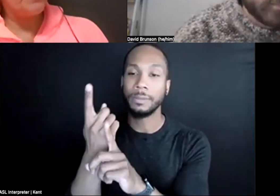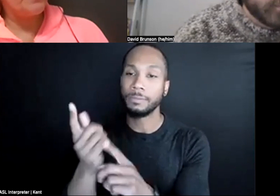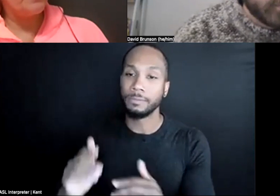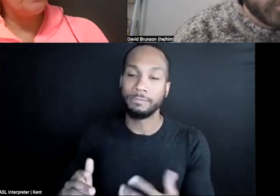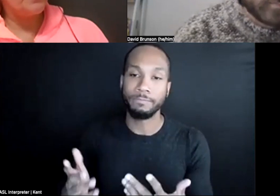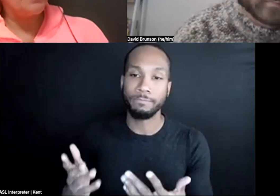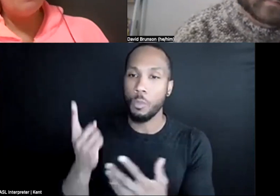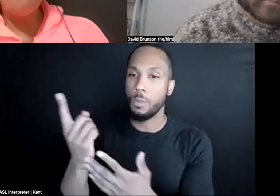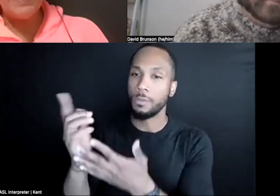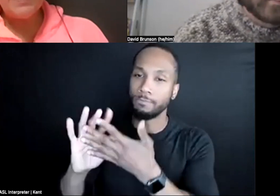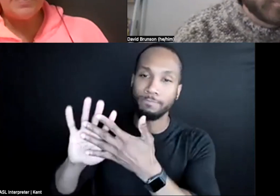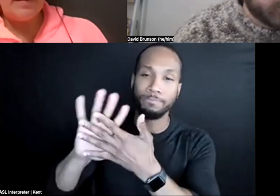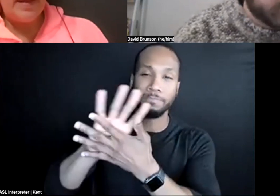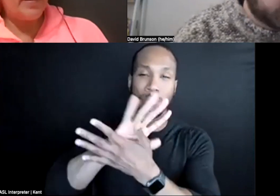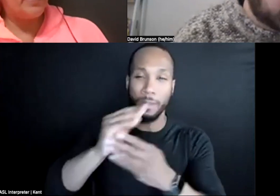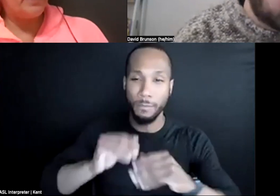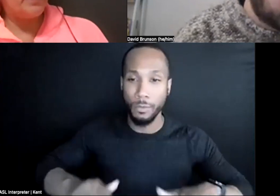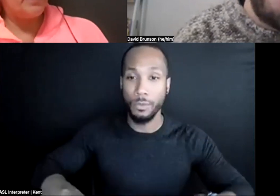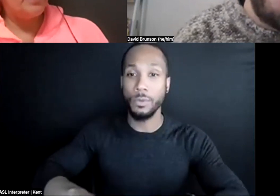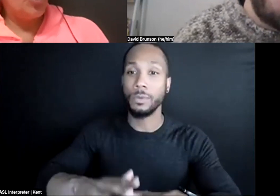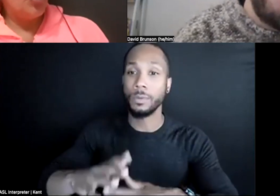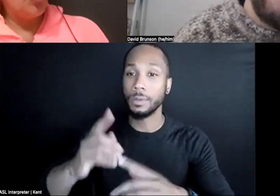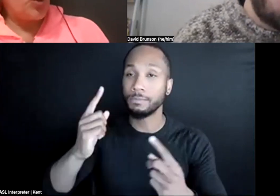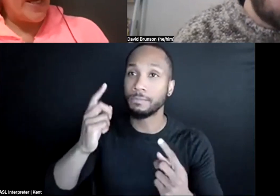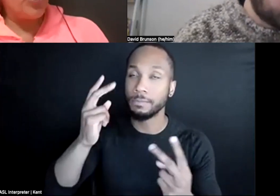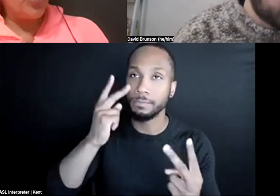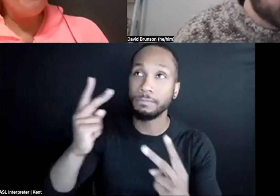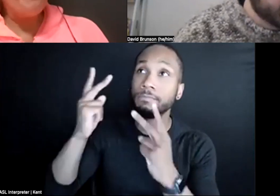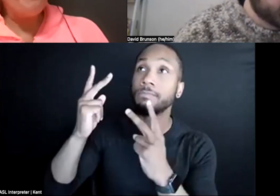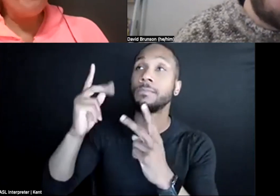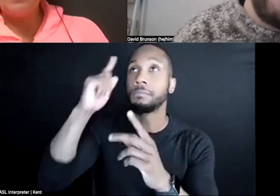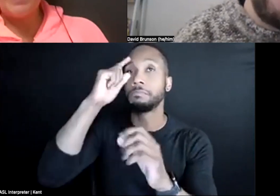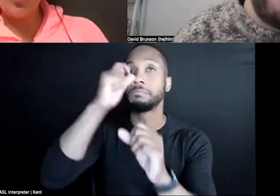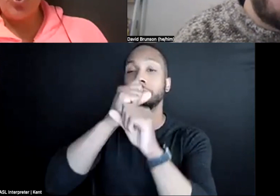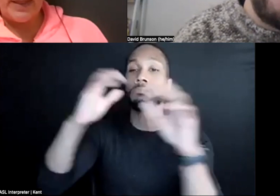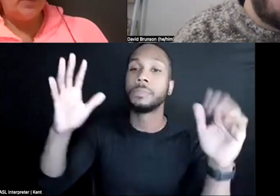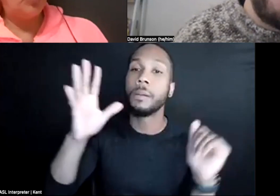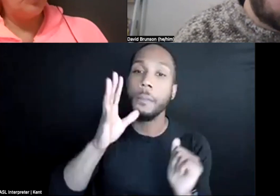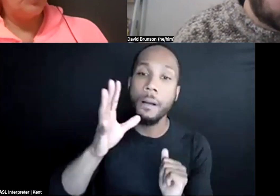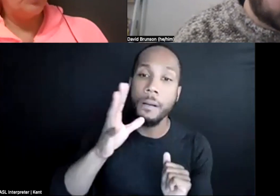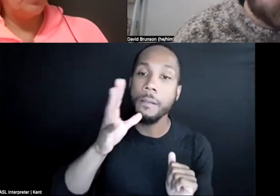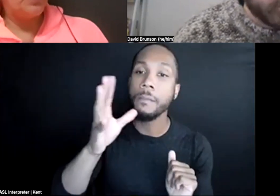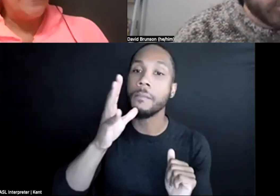Piensa en la madre su sexo en venta para el sustento